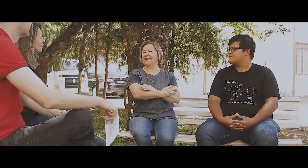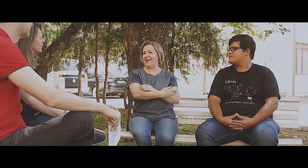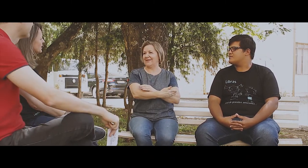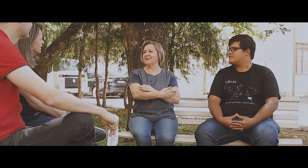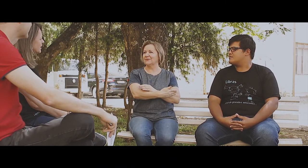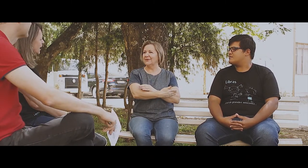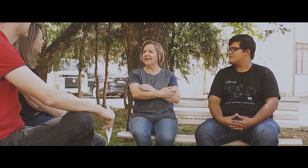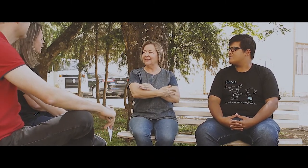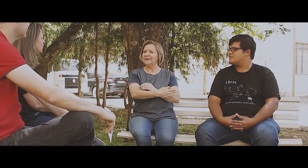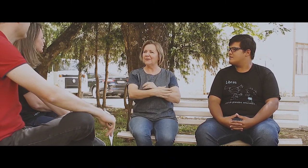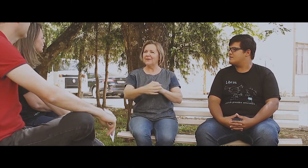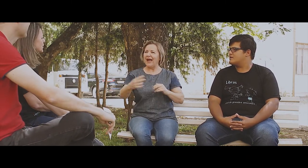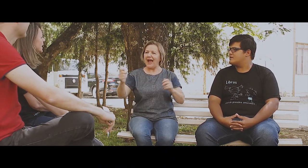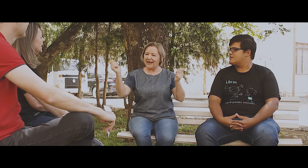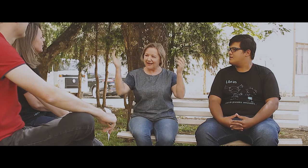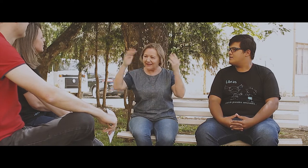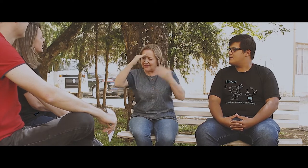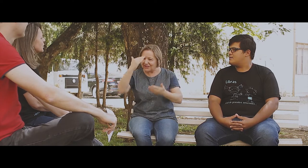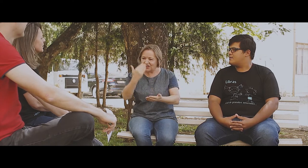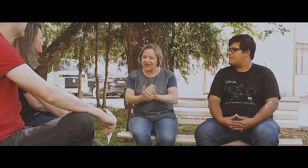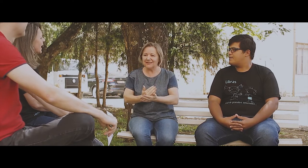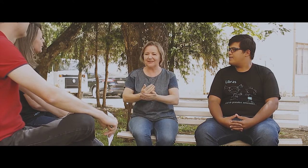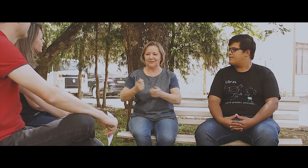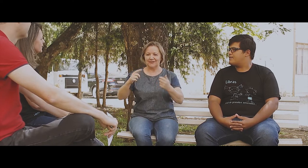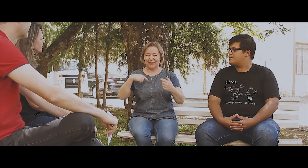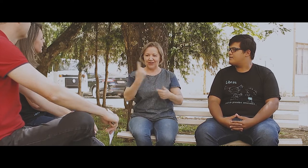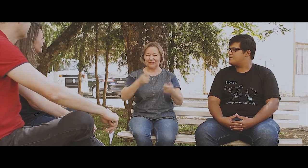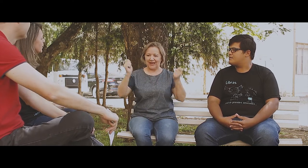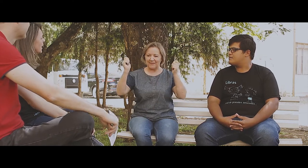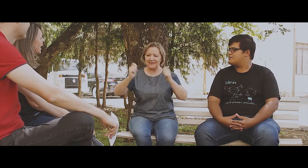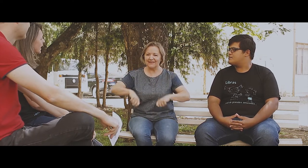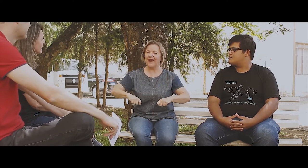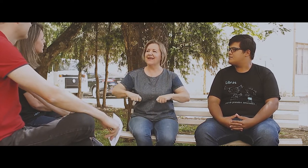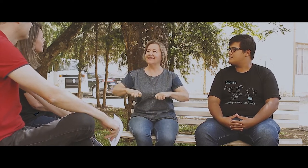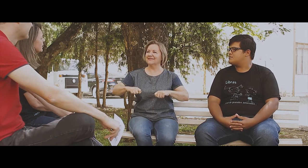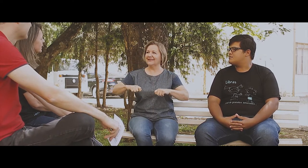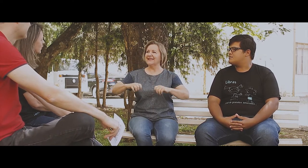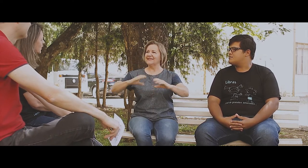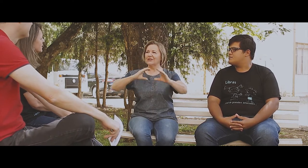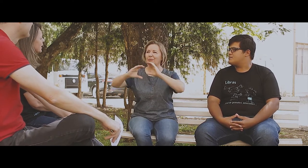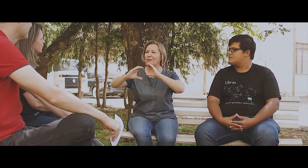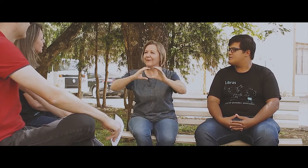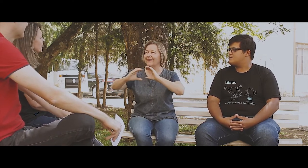para os surdos e nos deixam de lado, então acreditem que nós temos capacidade,